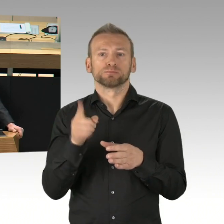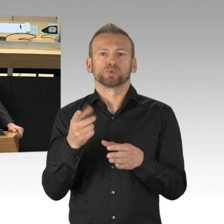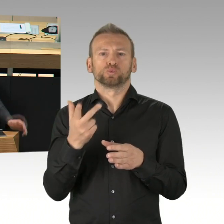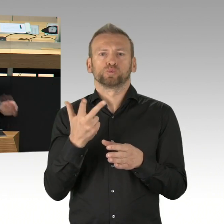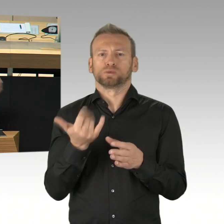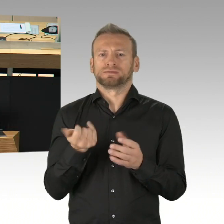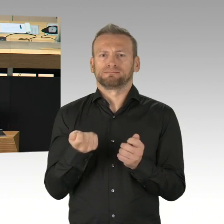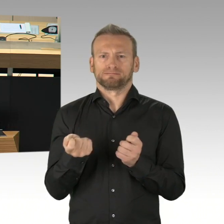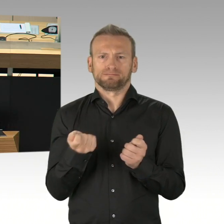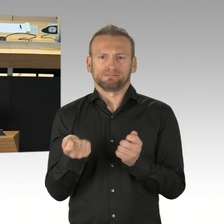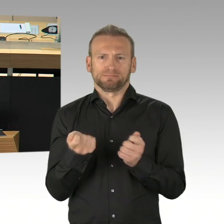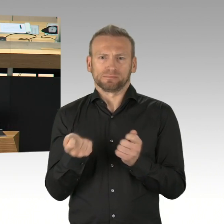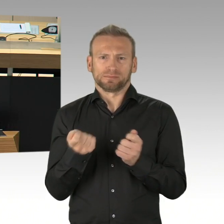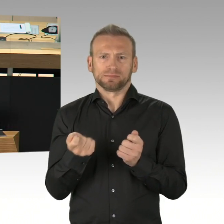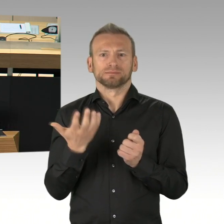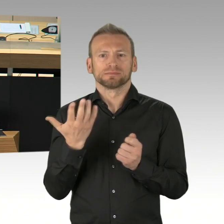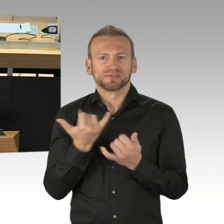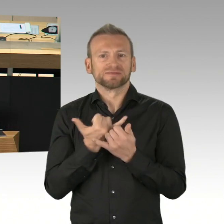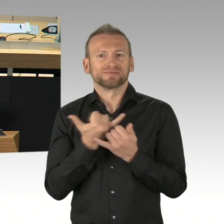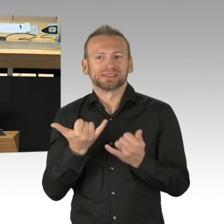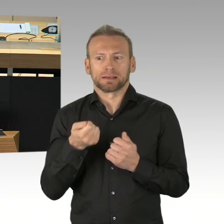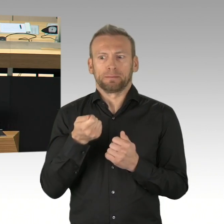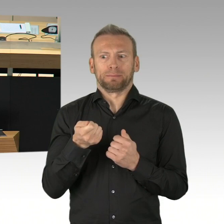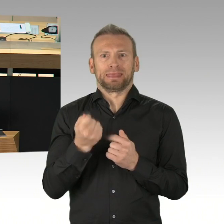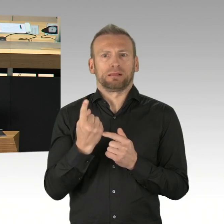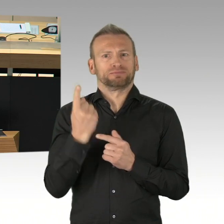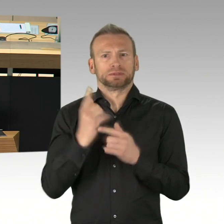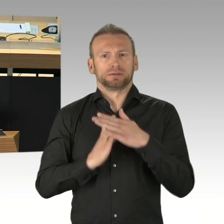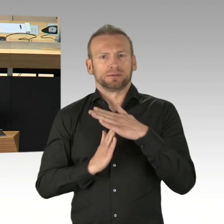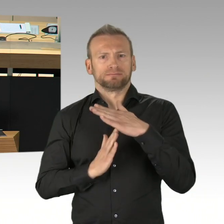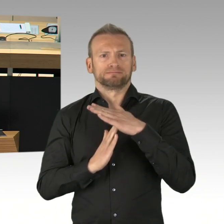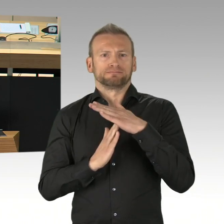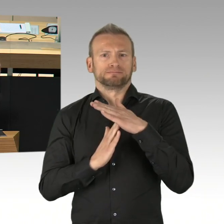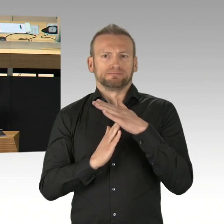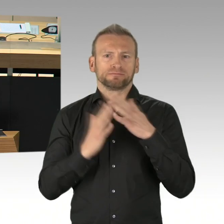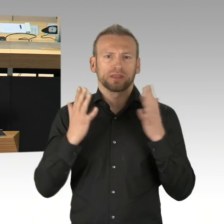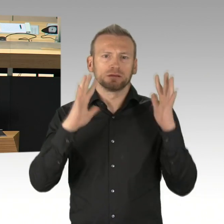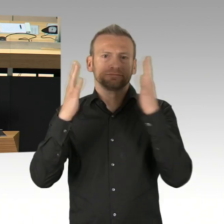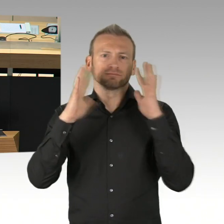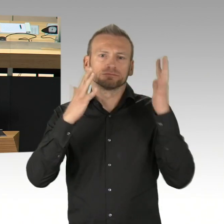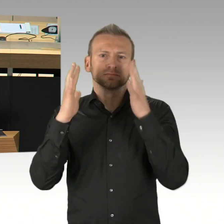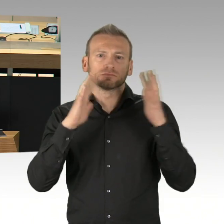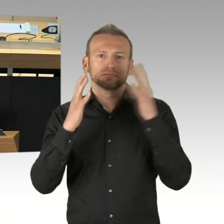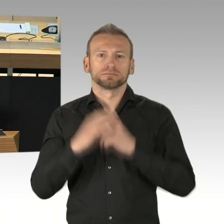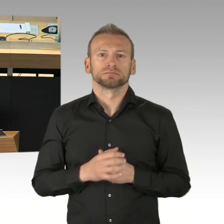mit den höheren Einkommen und der besten Bonität aussuchen. Da frage ich mich, wo leben Sie denn? Wo leben Sie denn?